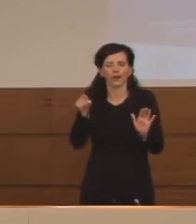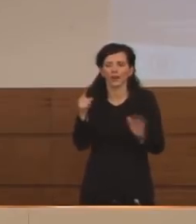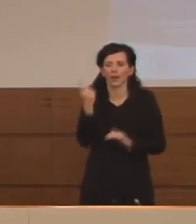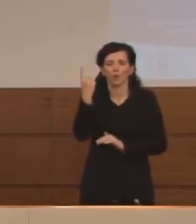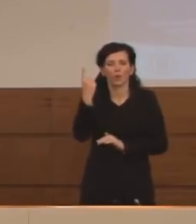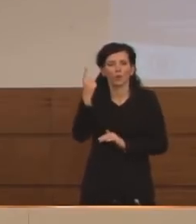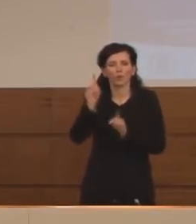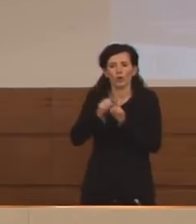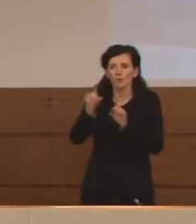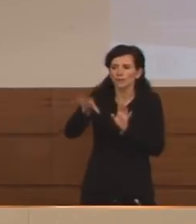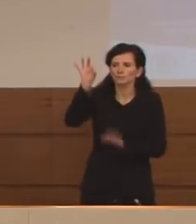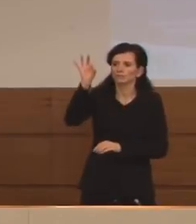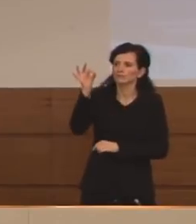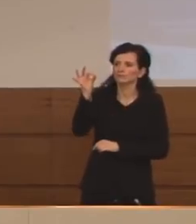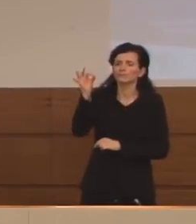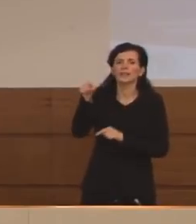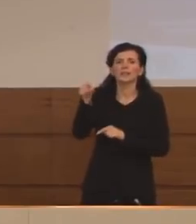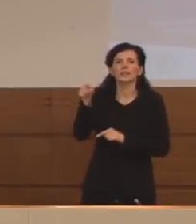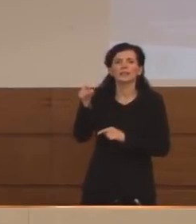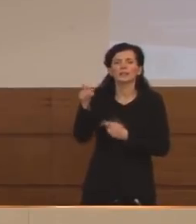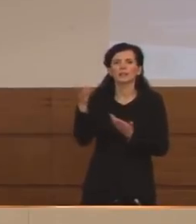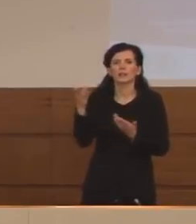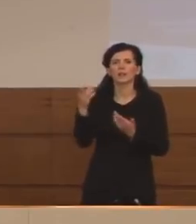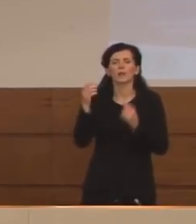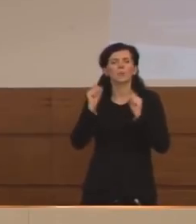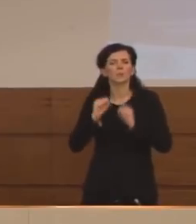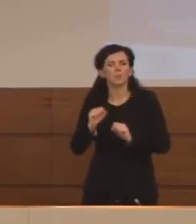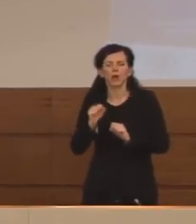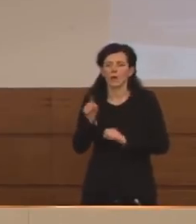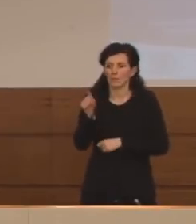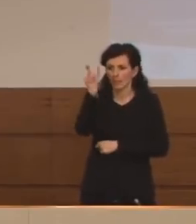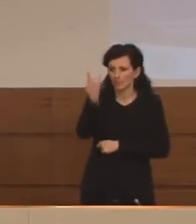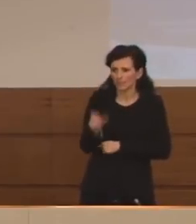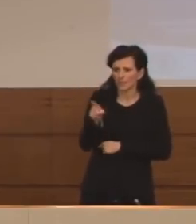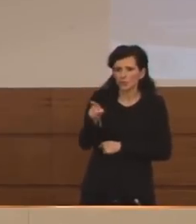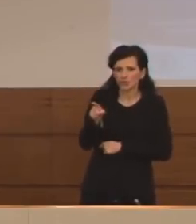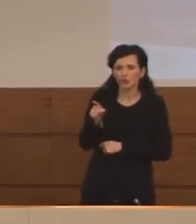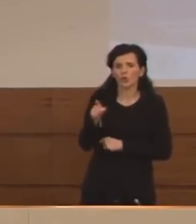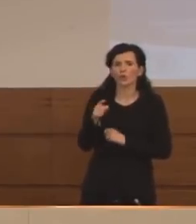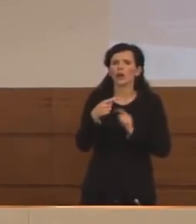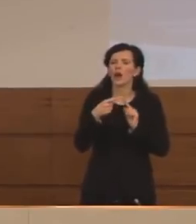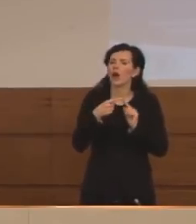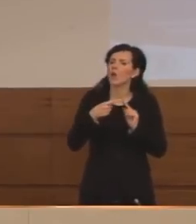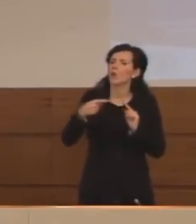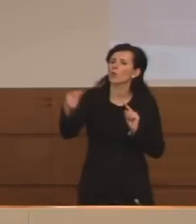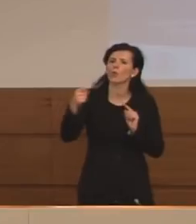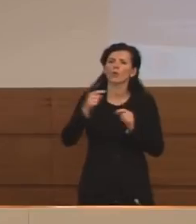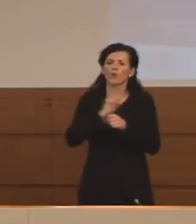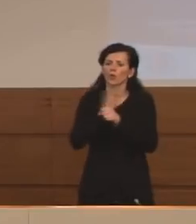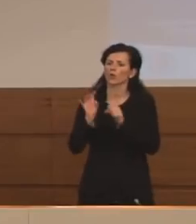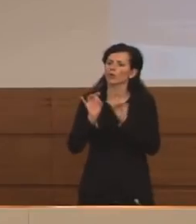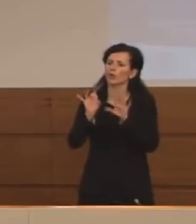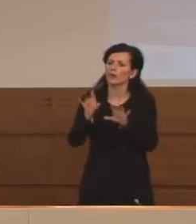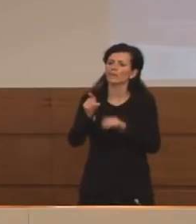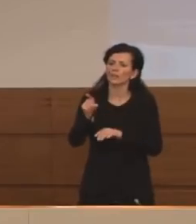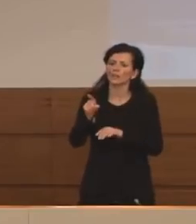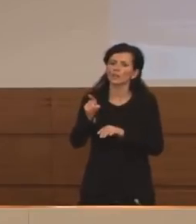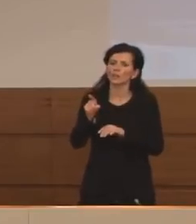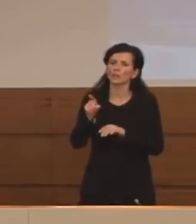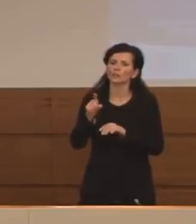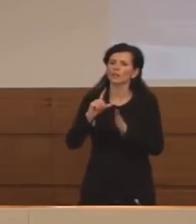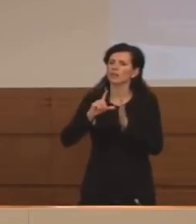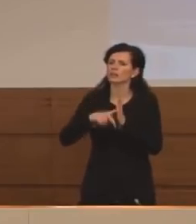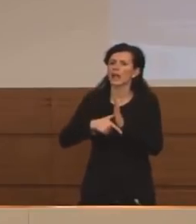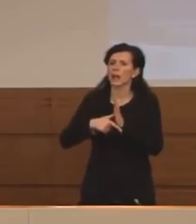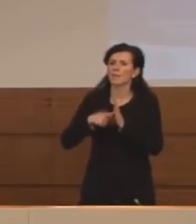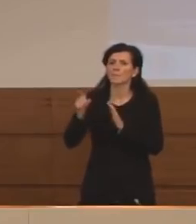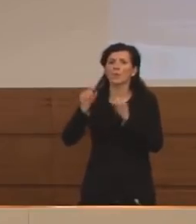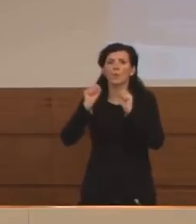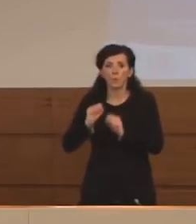Non sappiamo dopo se una persona, per esempio, che resti a lungo positiva sia ancora contagiosa e quanto sia contagiosa.